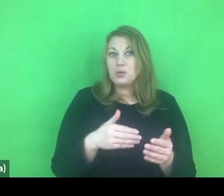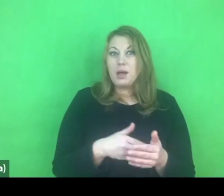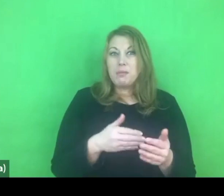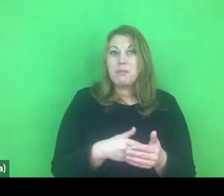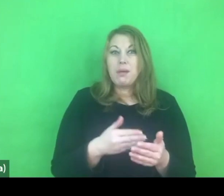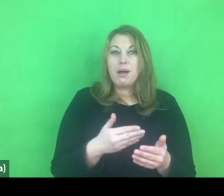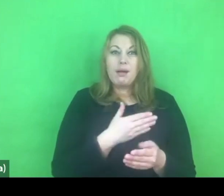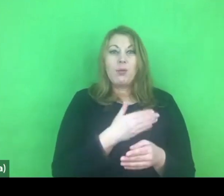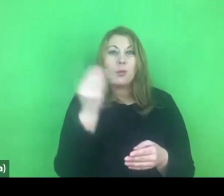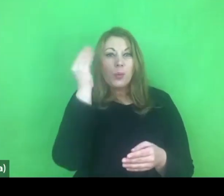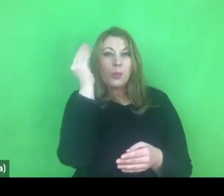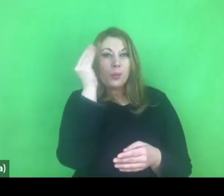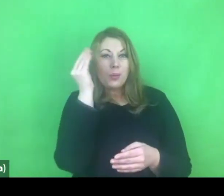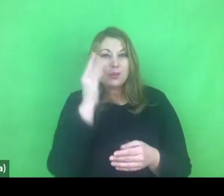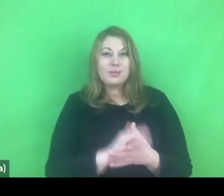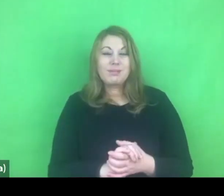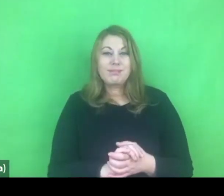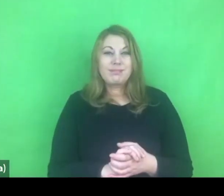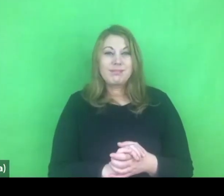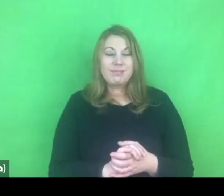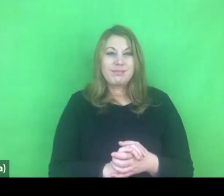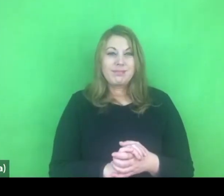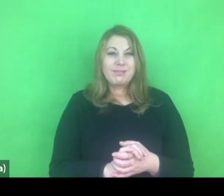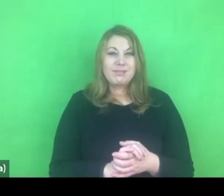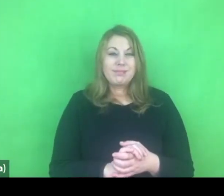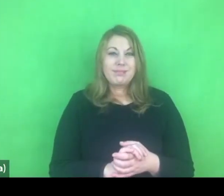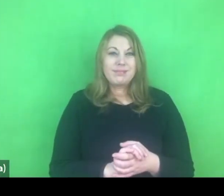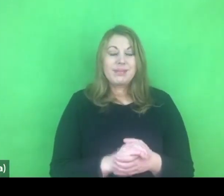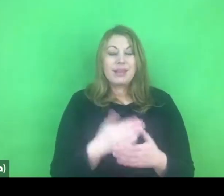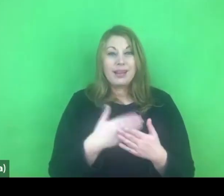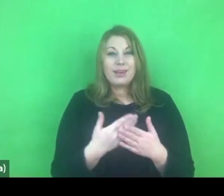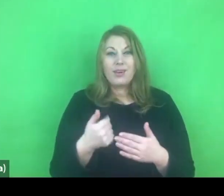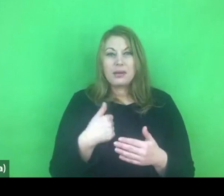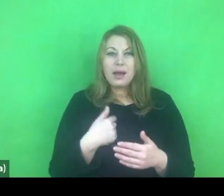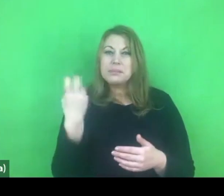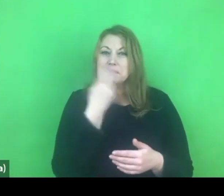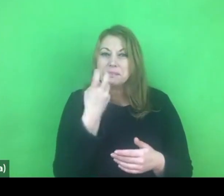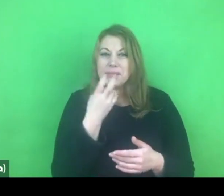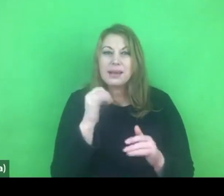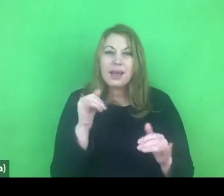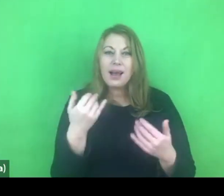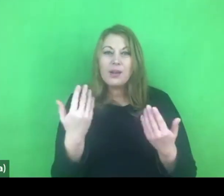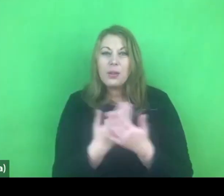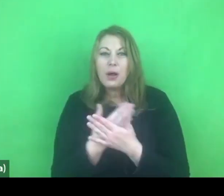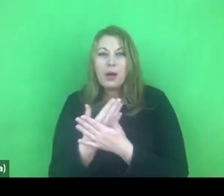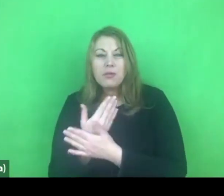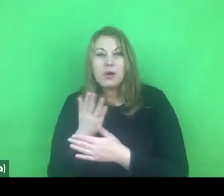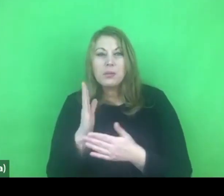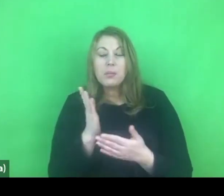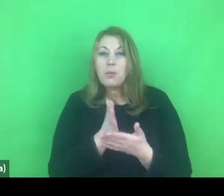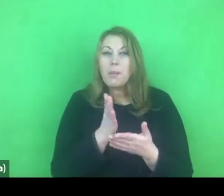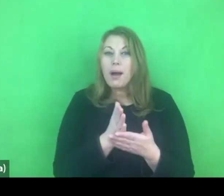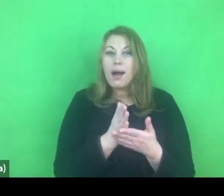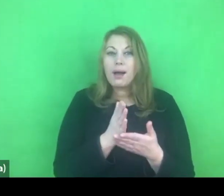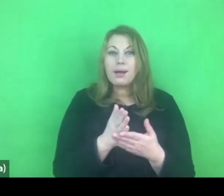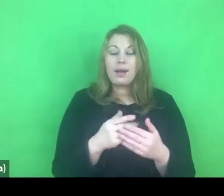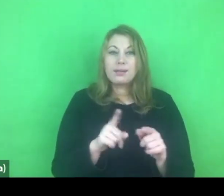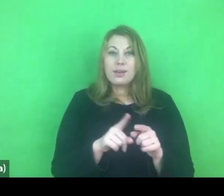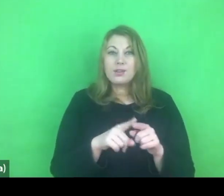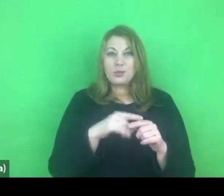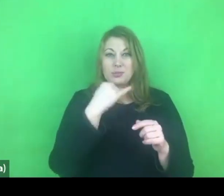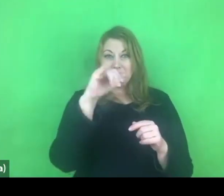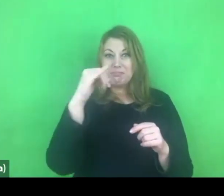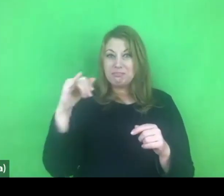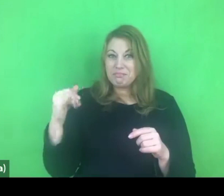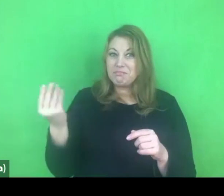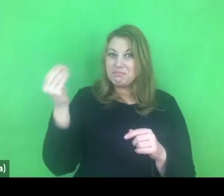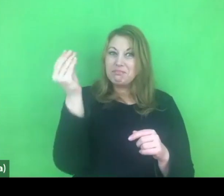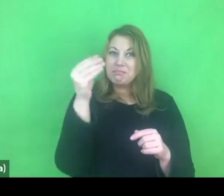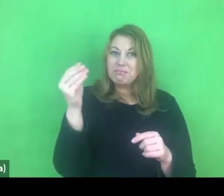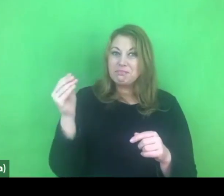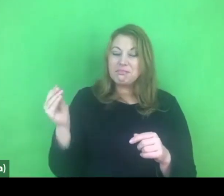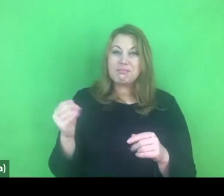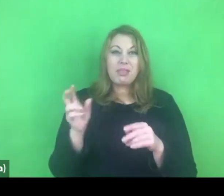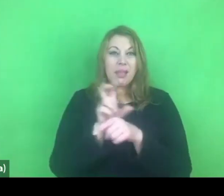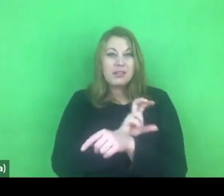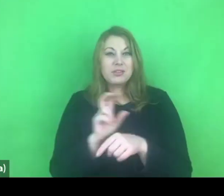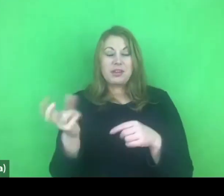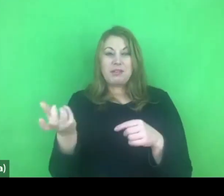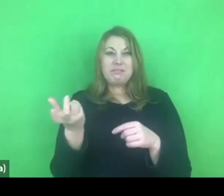Z zainteresowaniem śledzę nowe rozwiązania, które różne instytucje wprowadzają w swoich działaniach w swoim funkcjonowaniu.